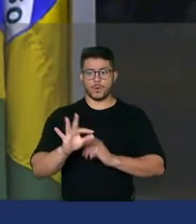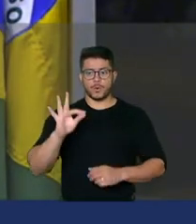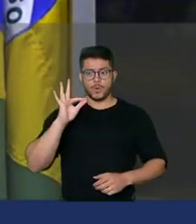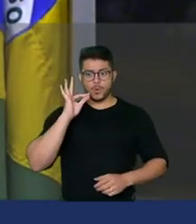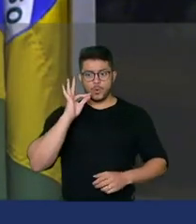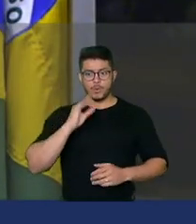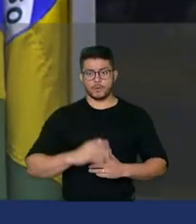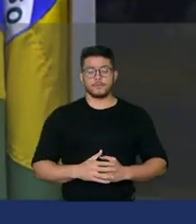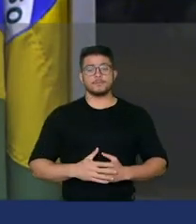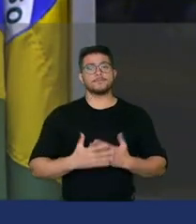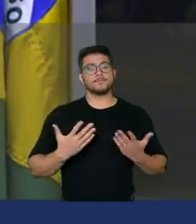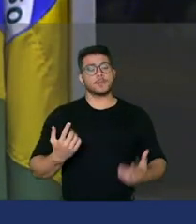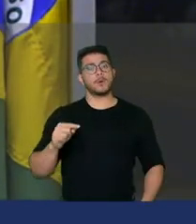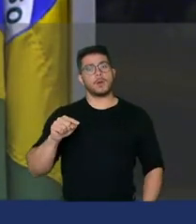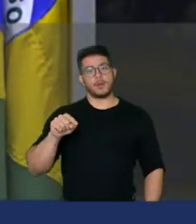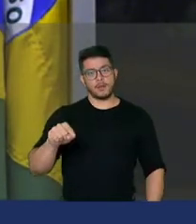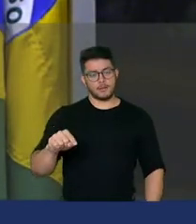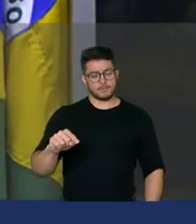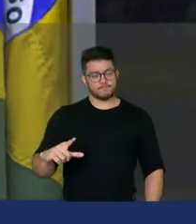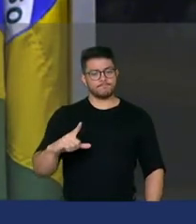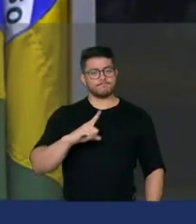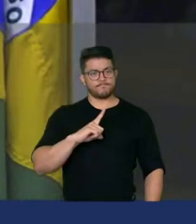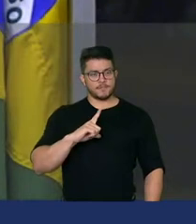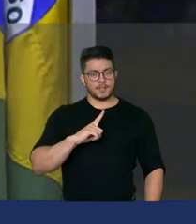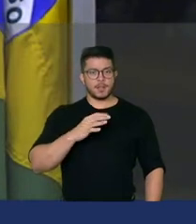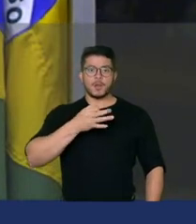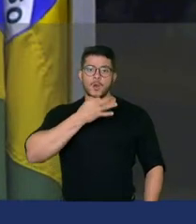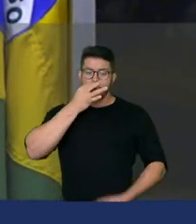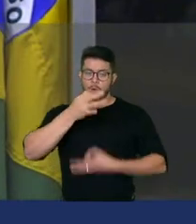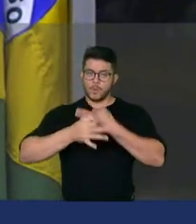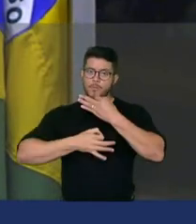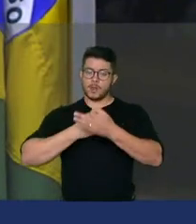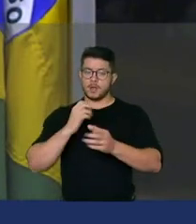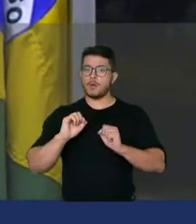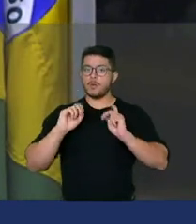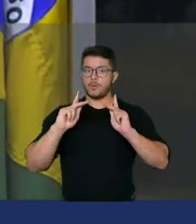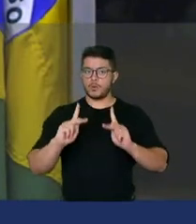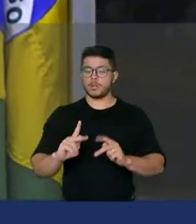PLANTIO DE MACONHA NO BRASIL. CLARO QUE ELE TEM UMA POSIÇÃO E ELA ESTÁ NO VOTO DELE, NOS DEBATES QUE ELE